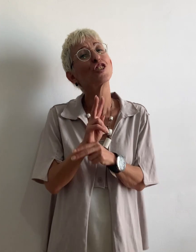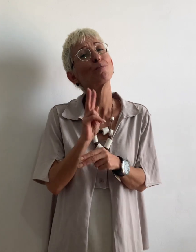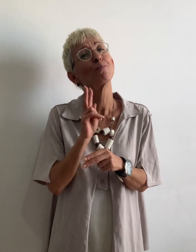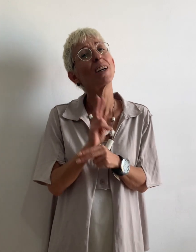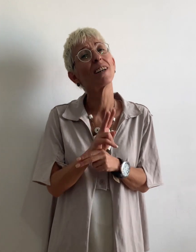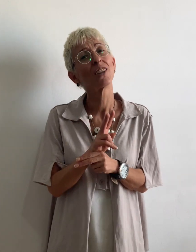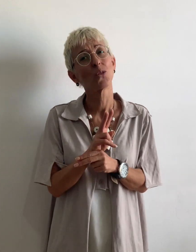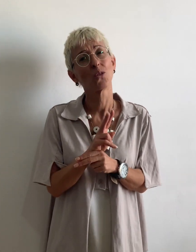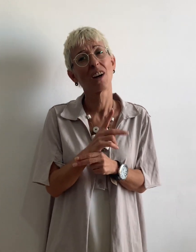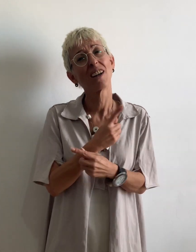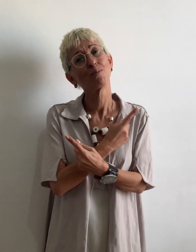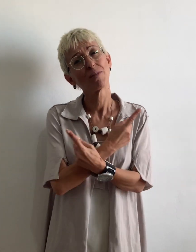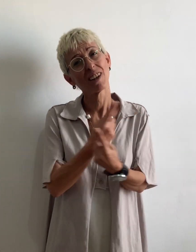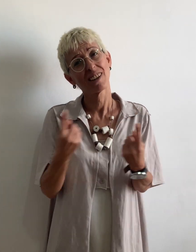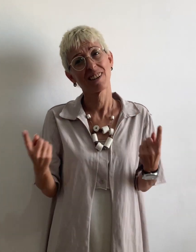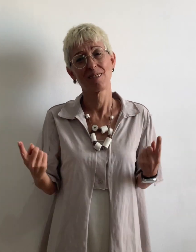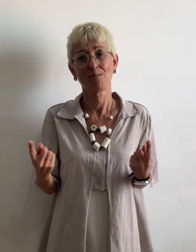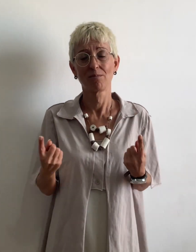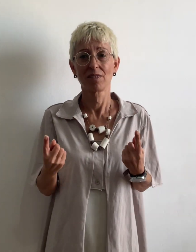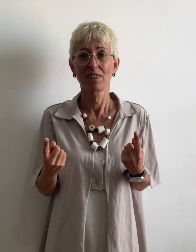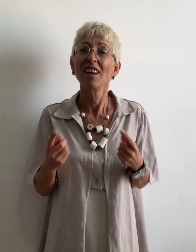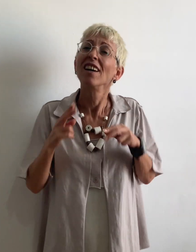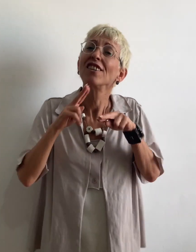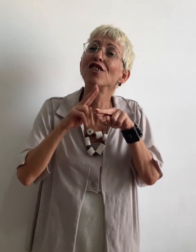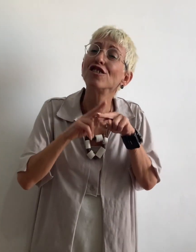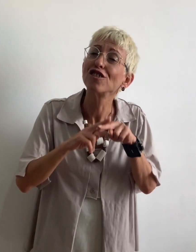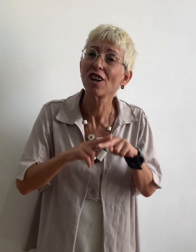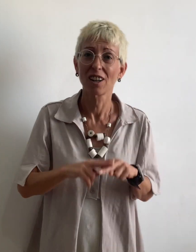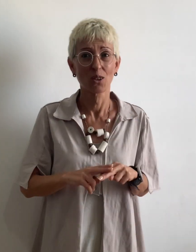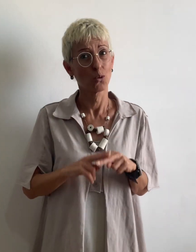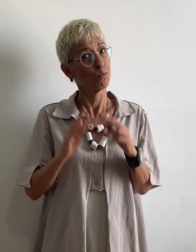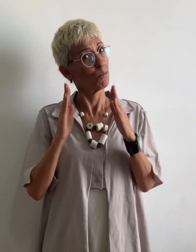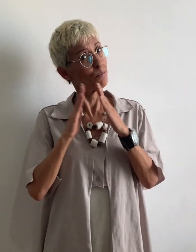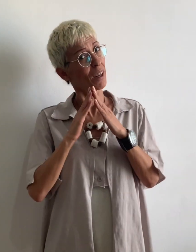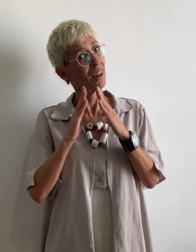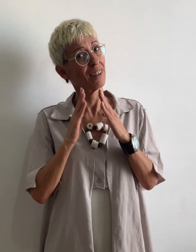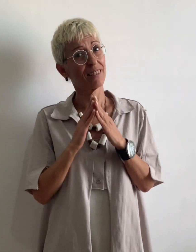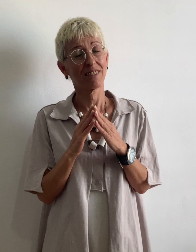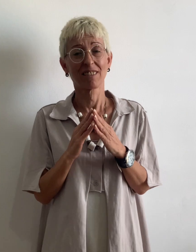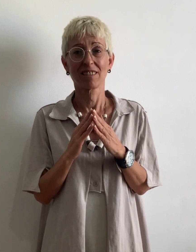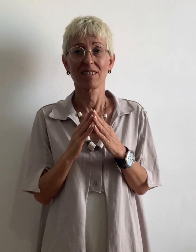תשמרו על עצמכם תישארו בבית